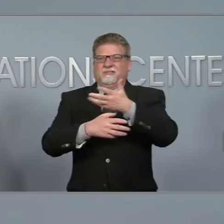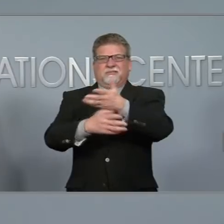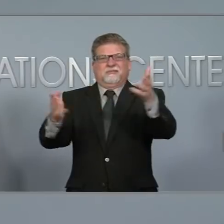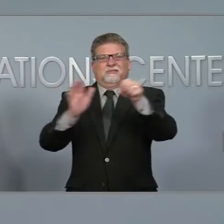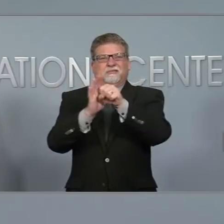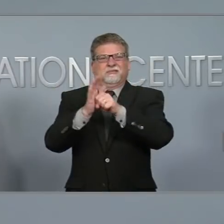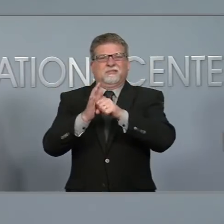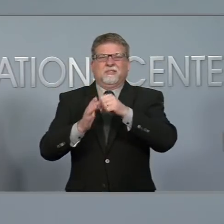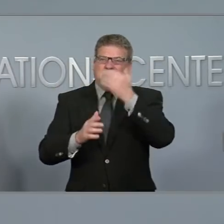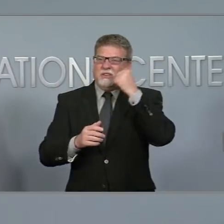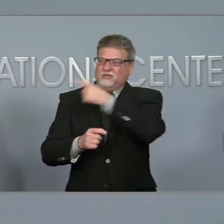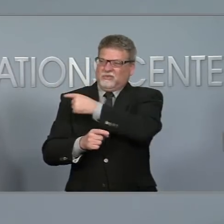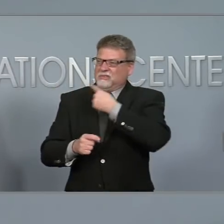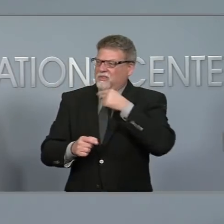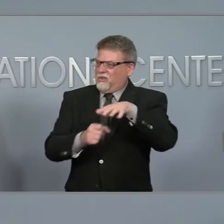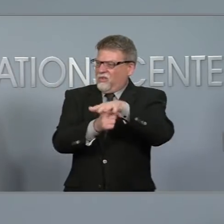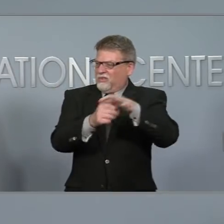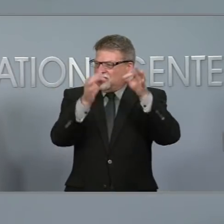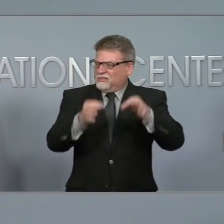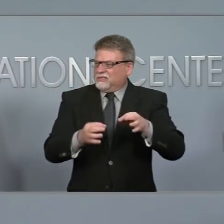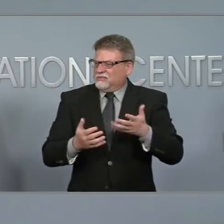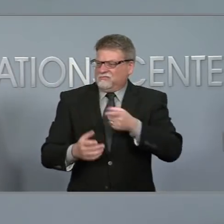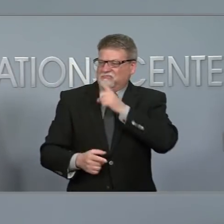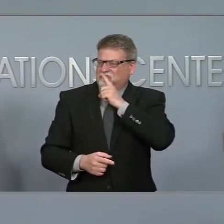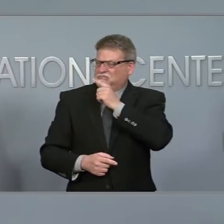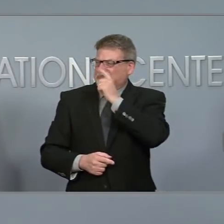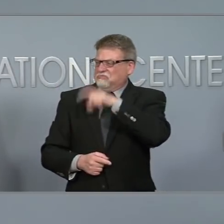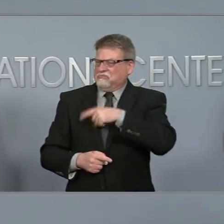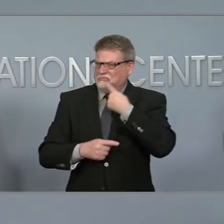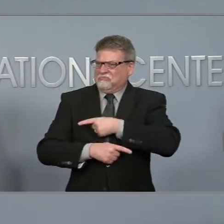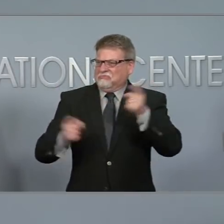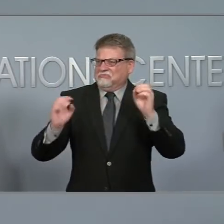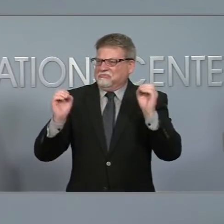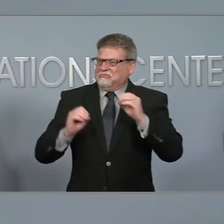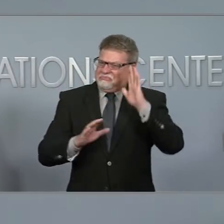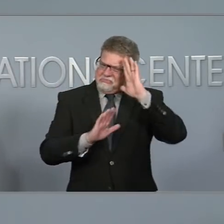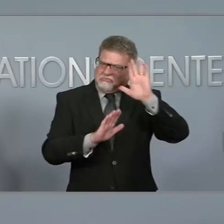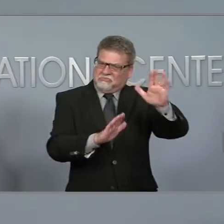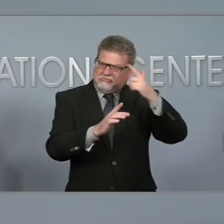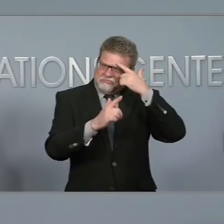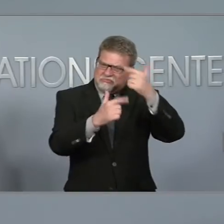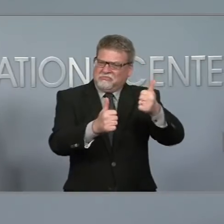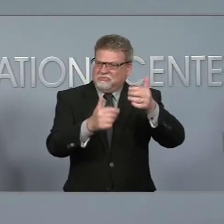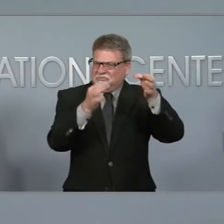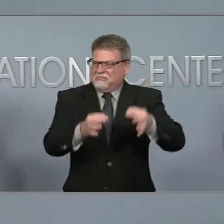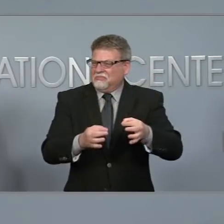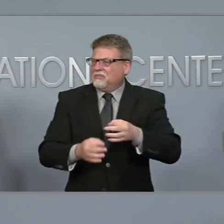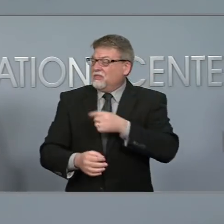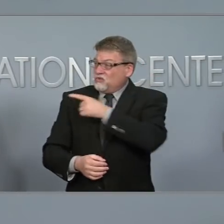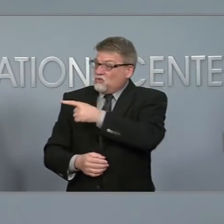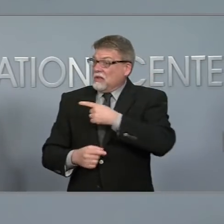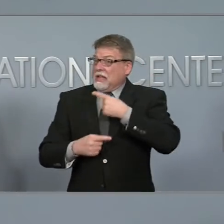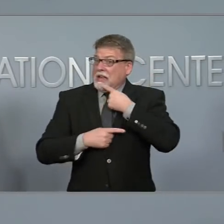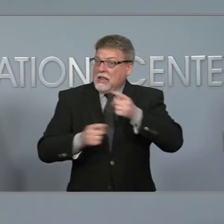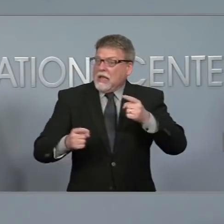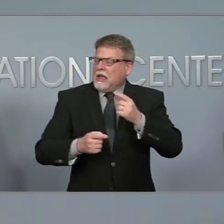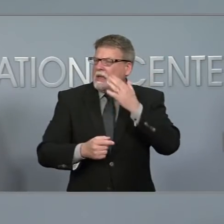escuchado otra pregunta estés control local por qué.